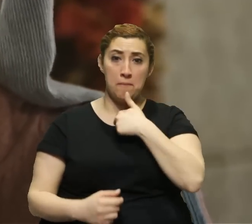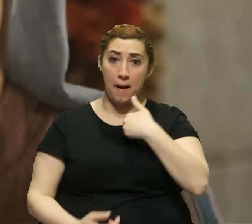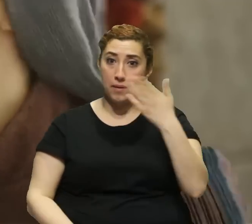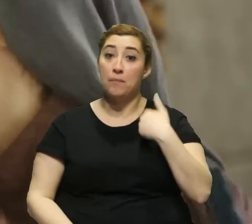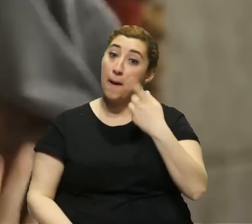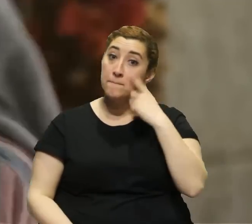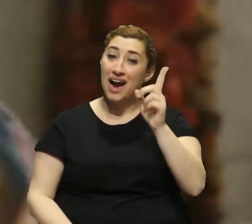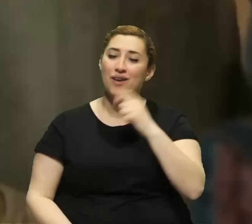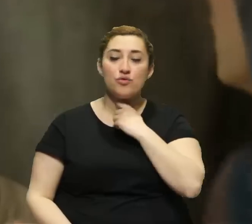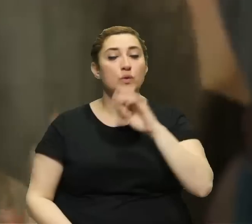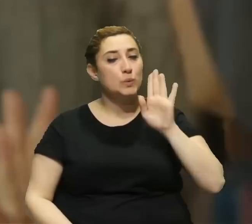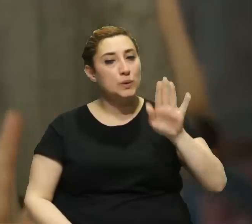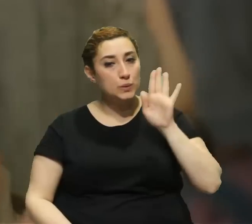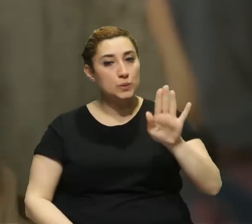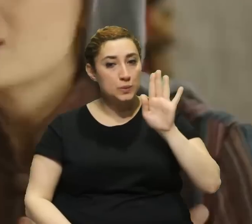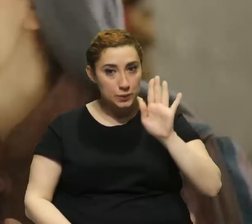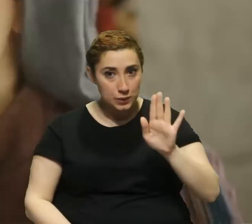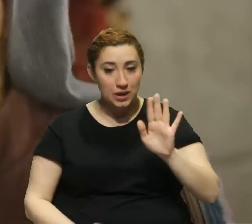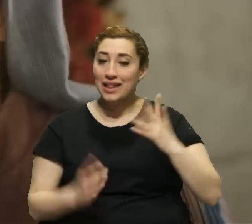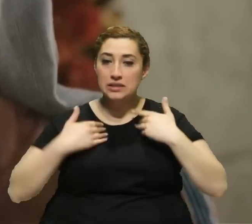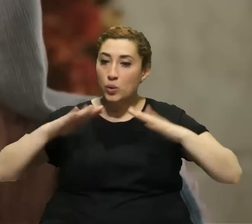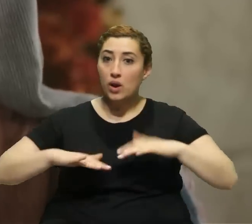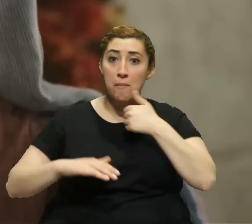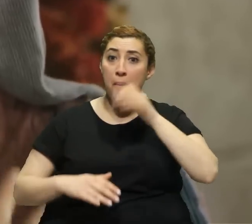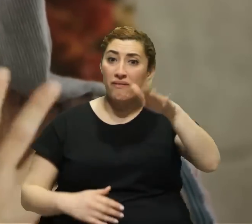Ben bakarım ne olur! -Dur hele dur, dur! Nasıl durayım ana, babam orada.